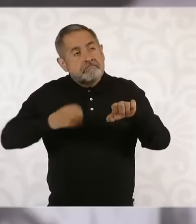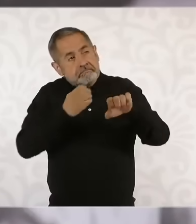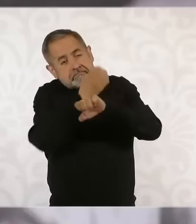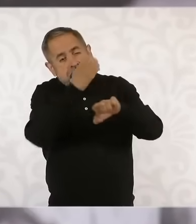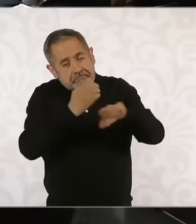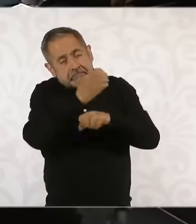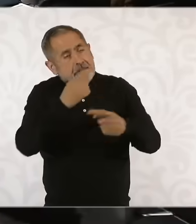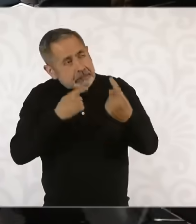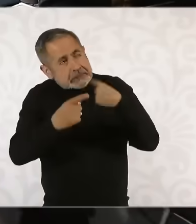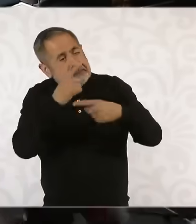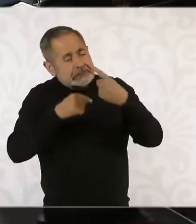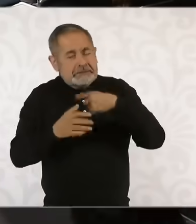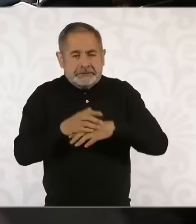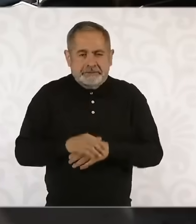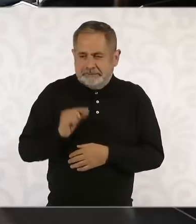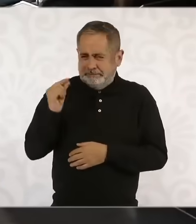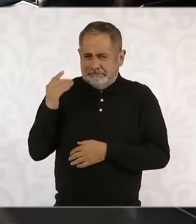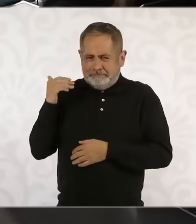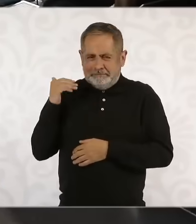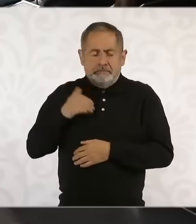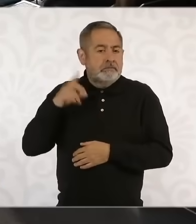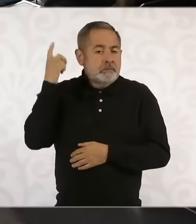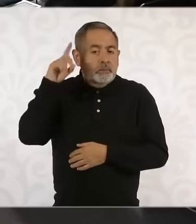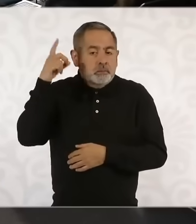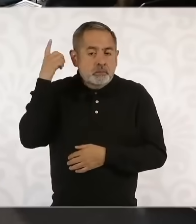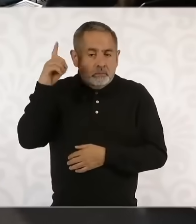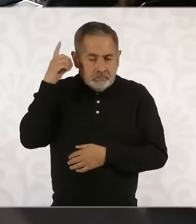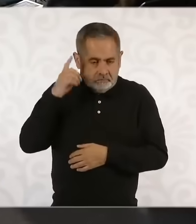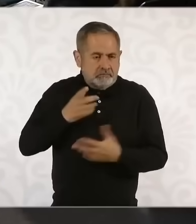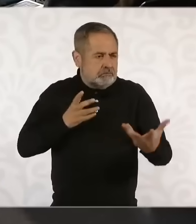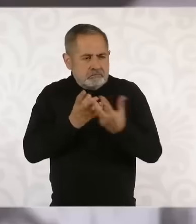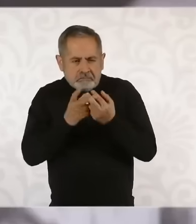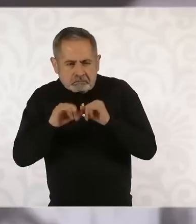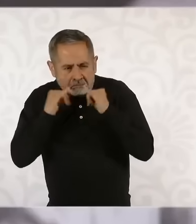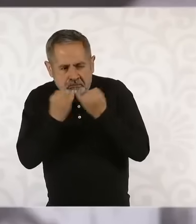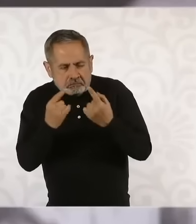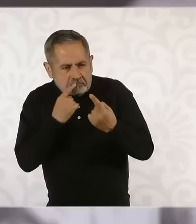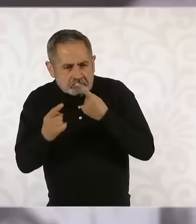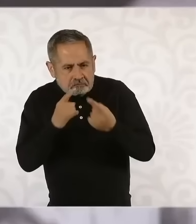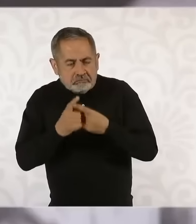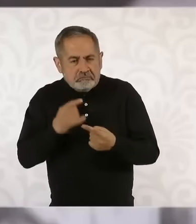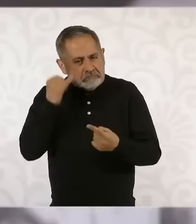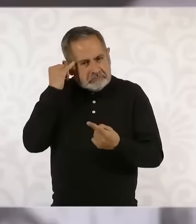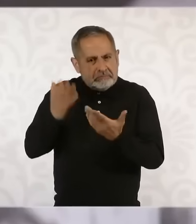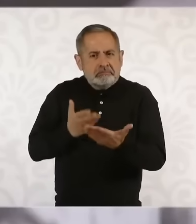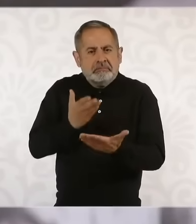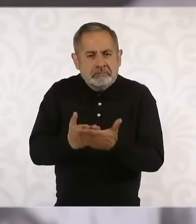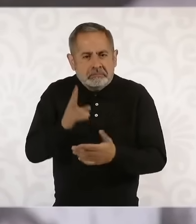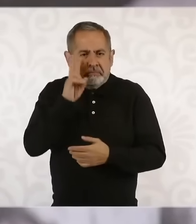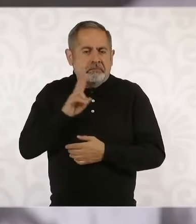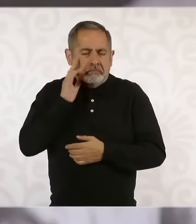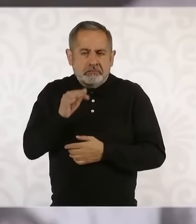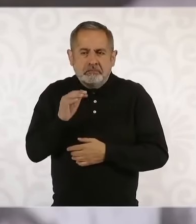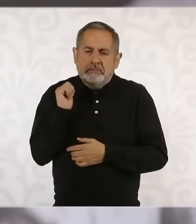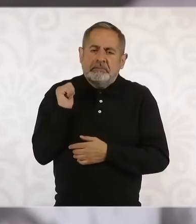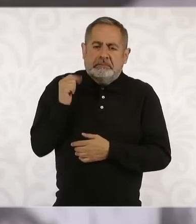y recientemente estuvo Durango con nosotros eh planteando, si no la universalidad avanzar en una